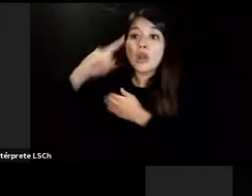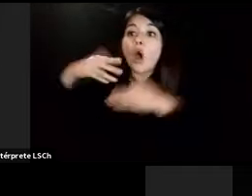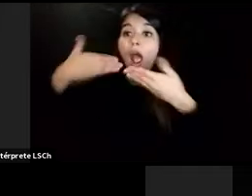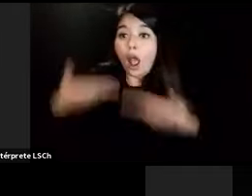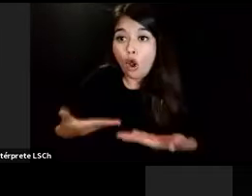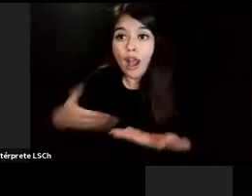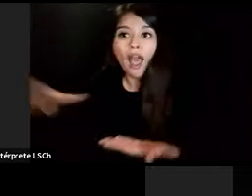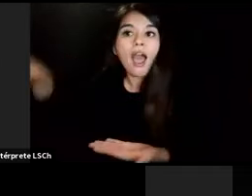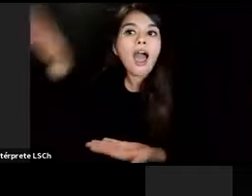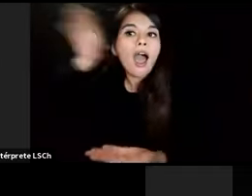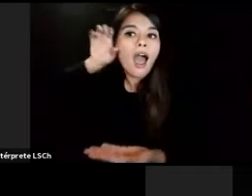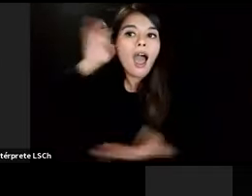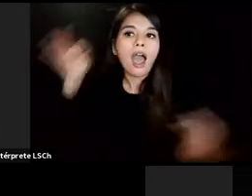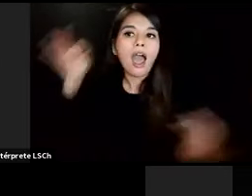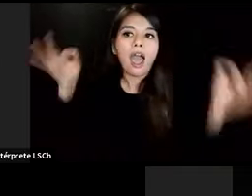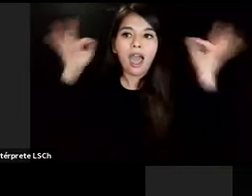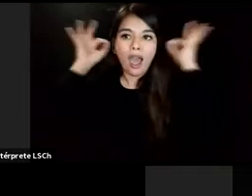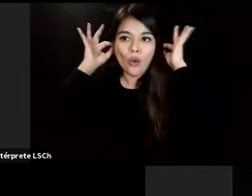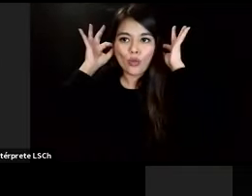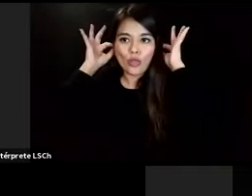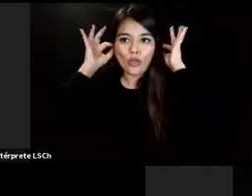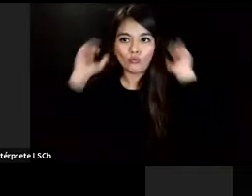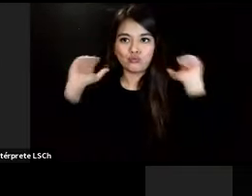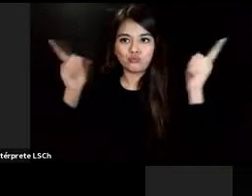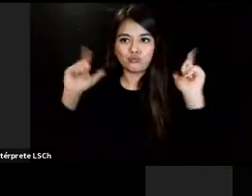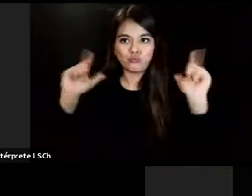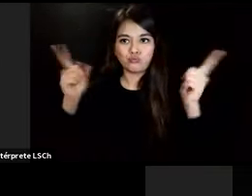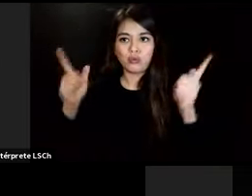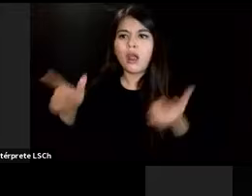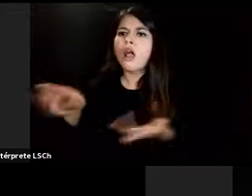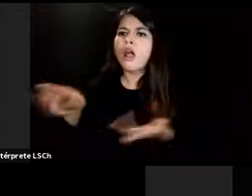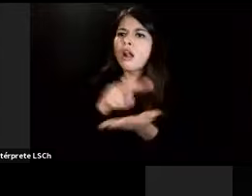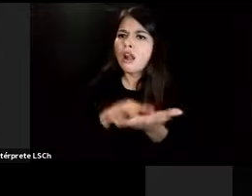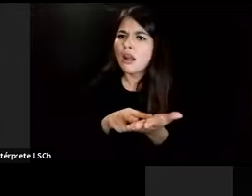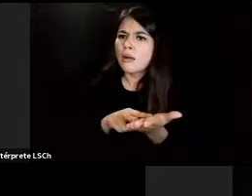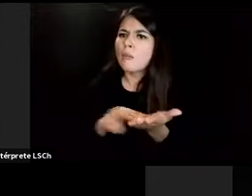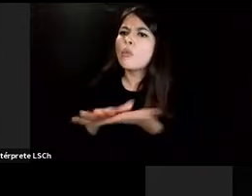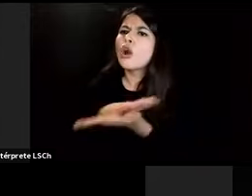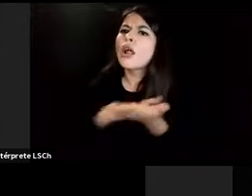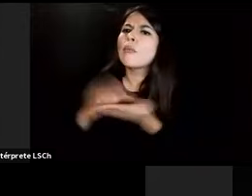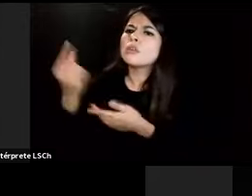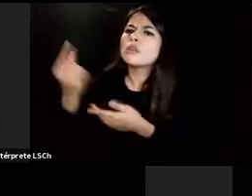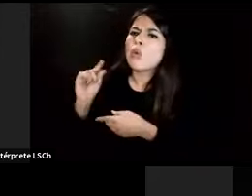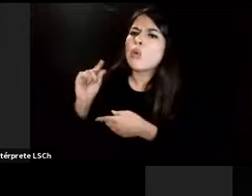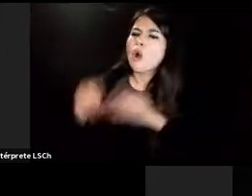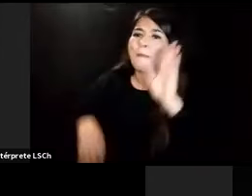Por ejemplo, hace un par de años el audio libro más vendido, más aclamado